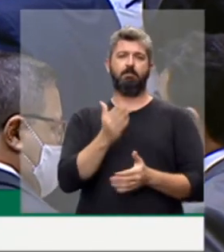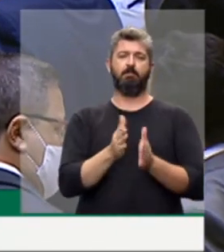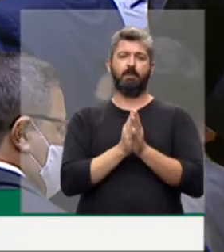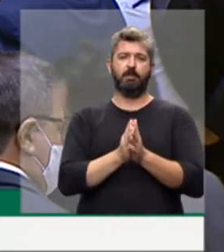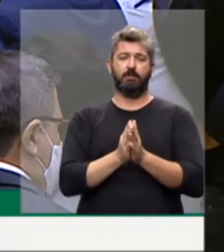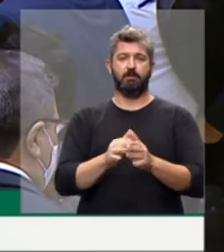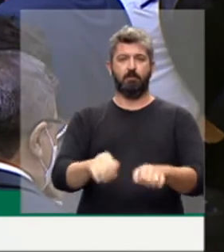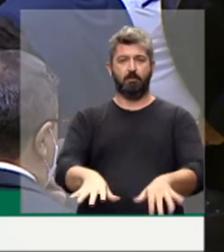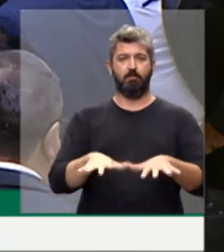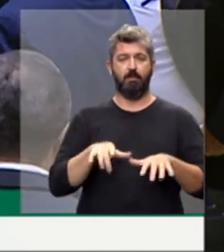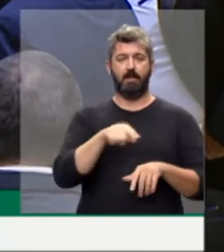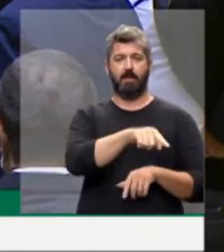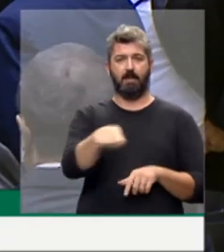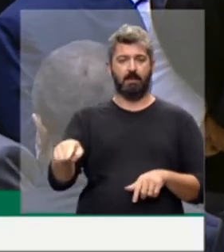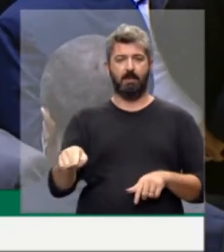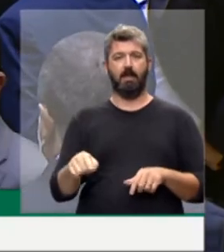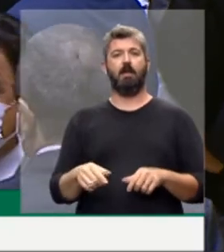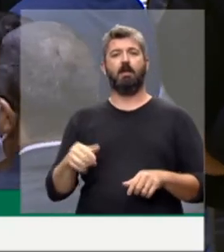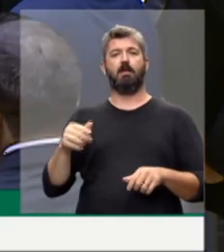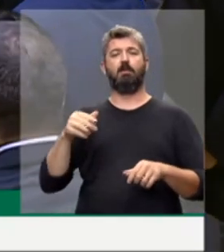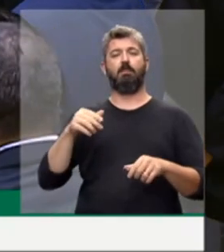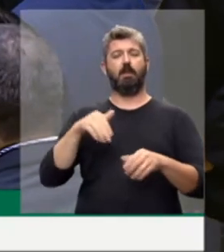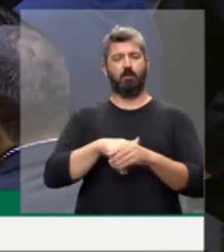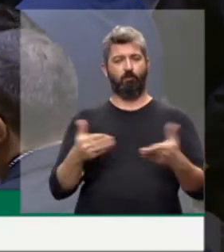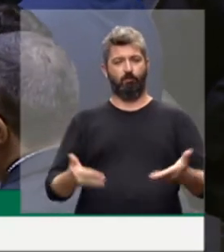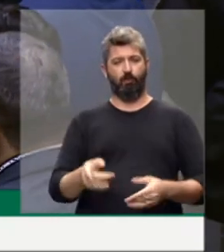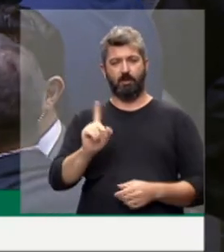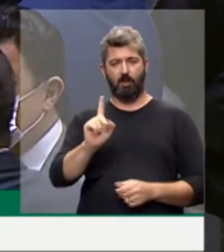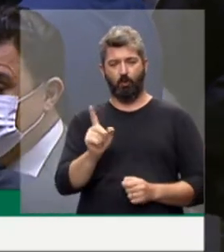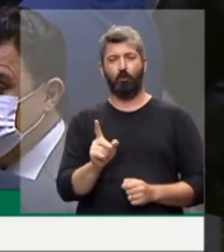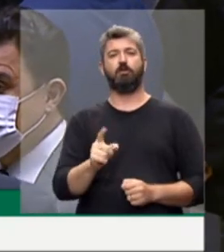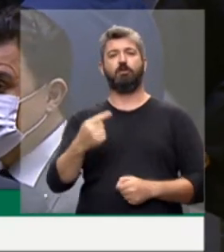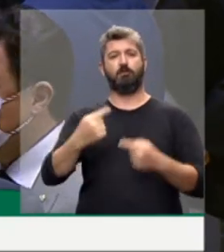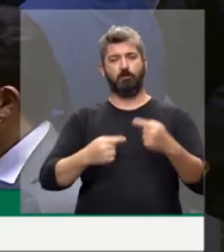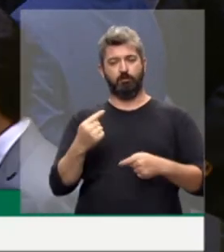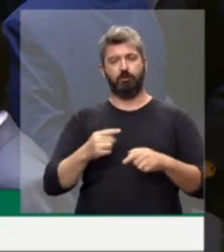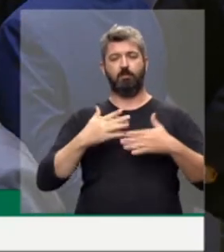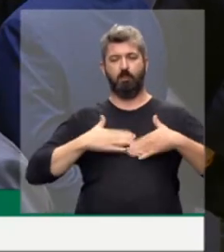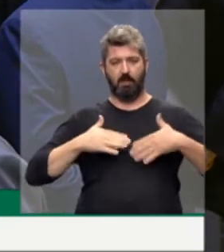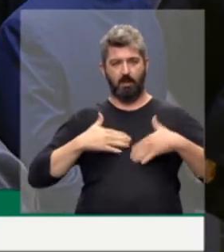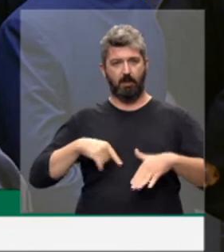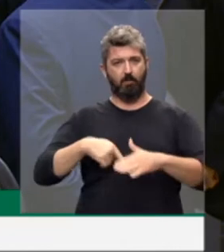PARA O BRASIL É RELEVANTÍ SSIMO, A GENTE COM MUITA CONVICÇÃO FAZ UM APELO AO PLENÁRIO PARA QUE SE RETIRE